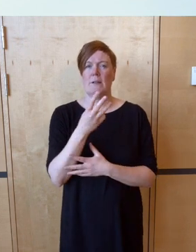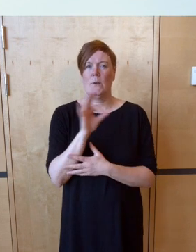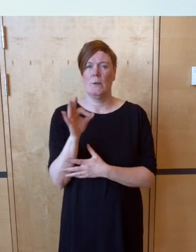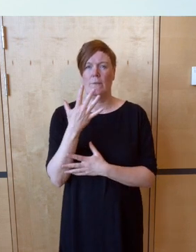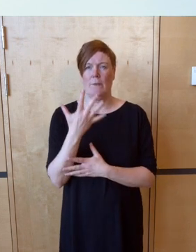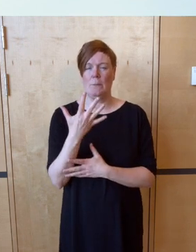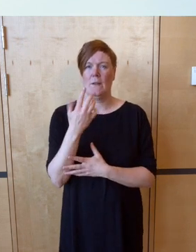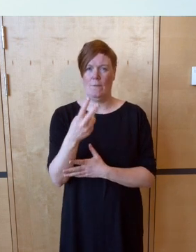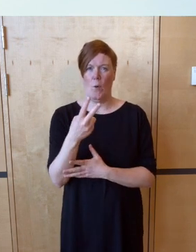Mkr